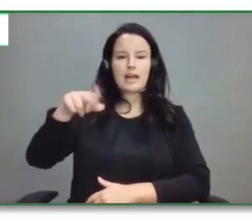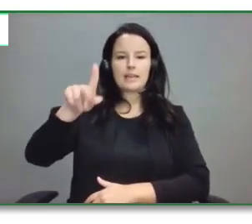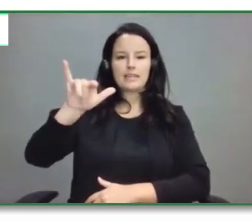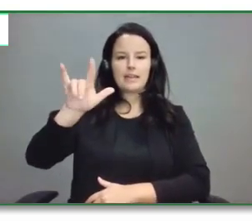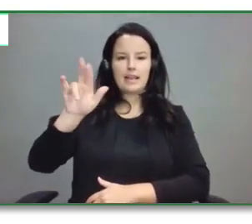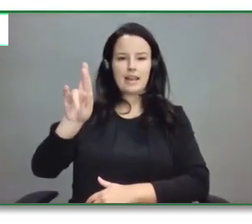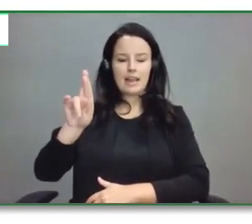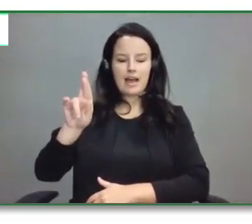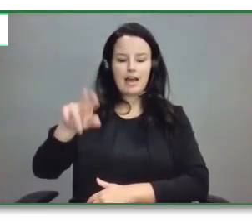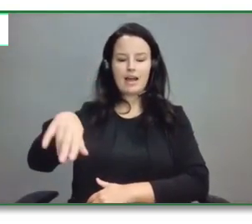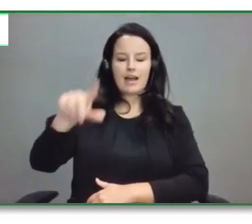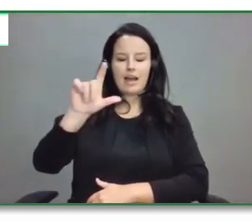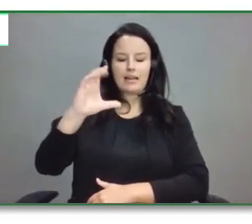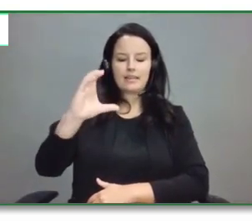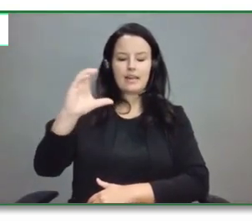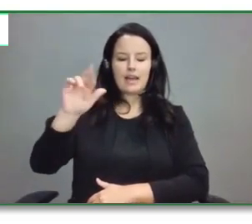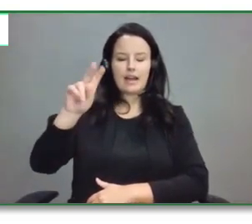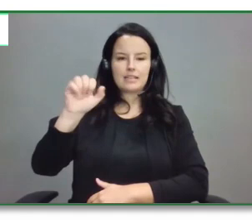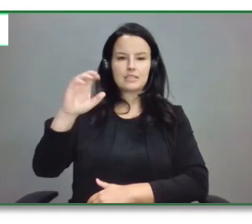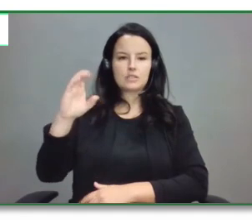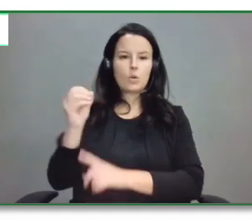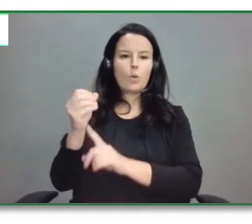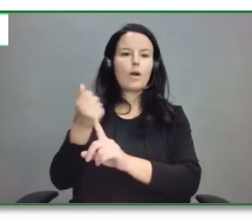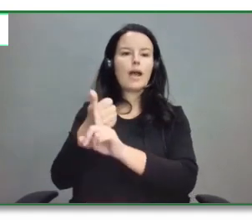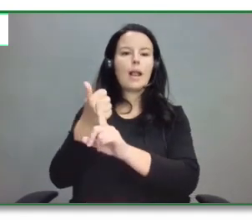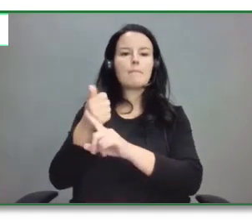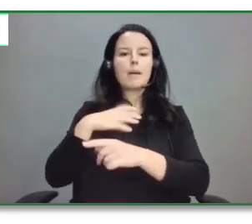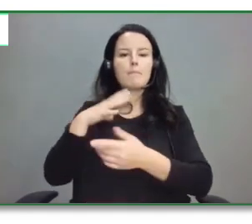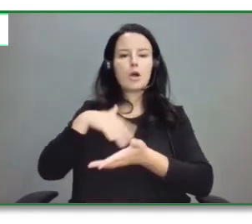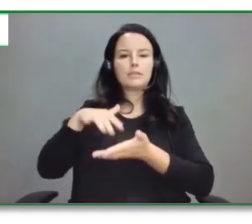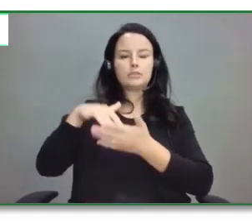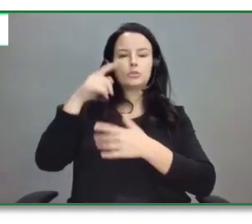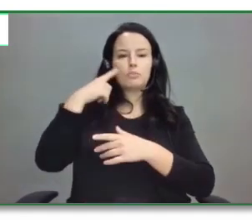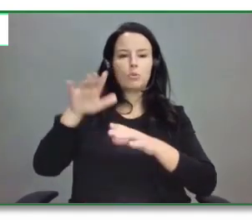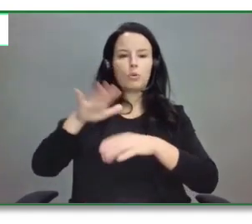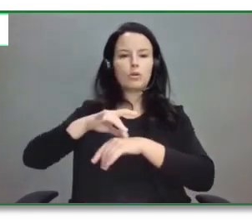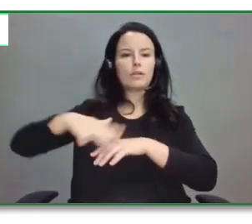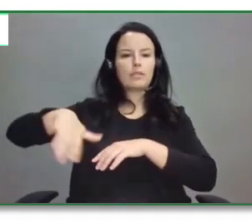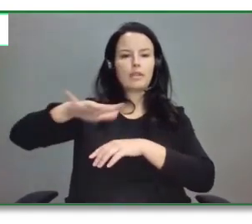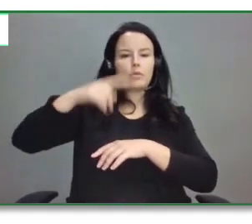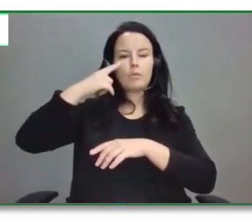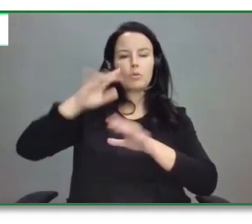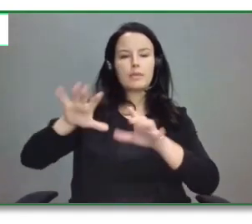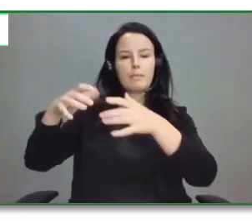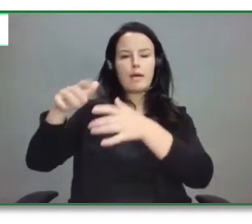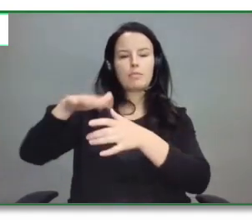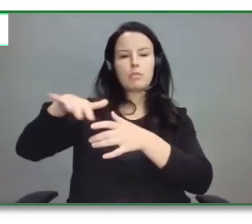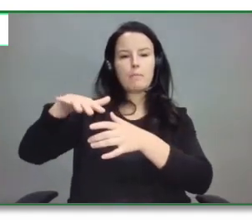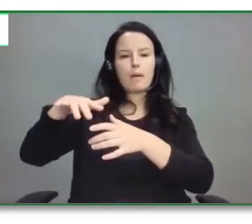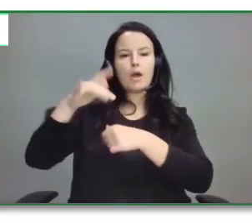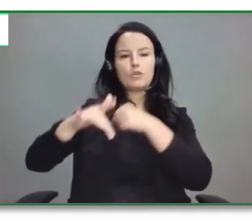en transport et infrastructures des territoires au département